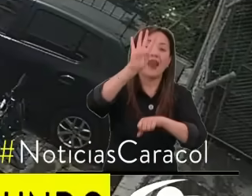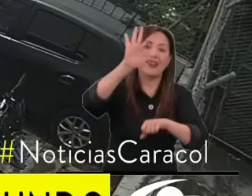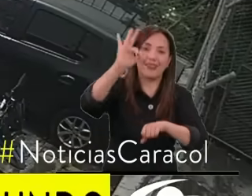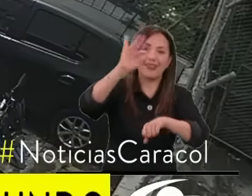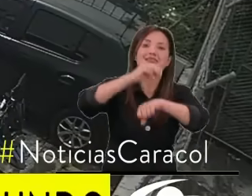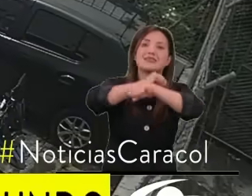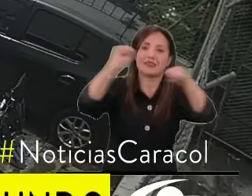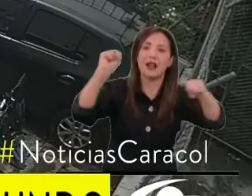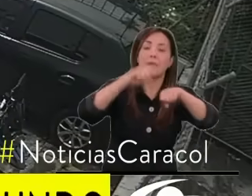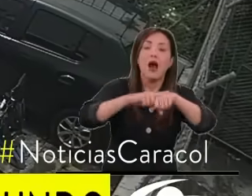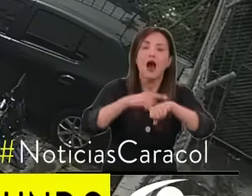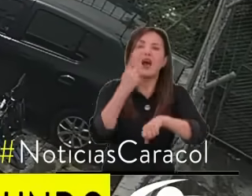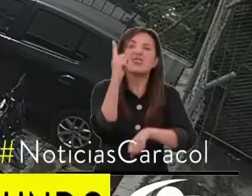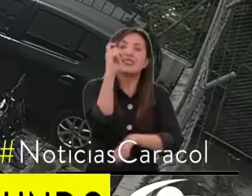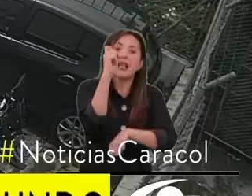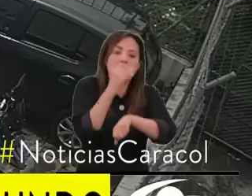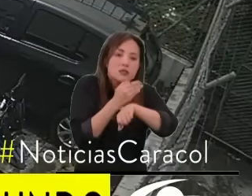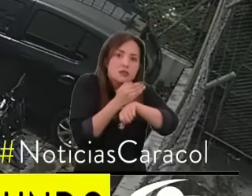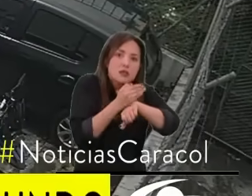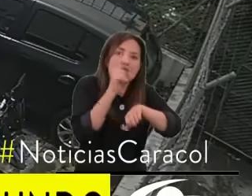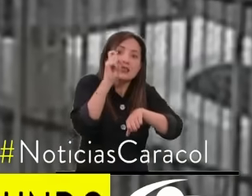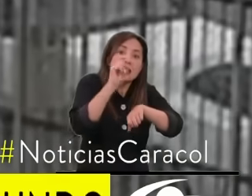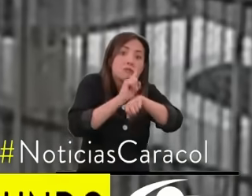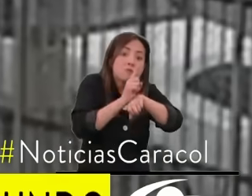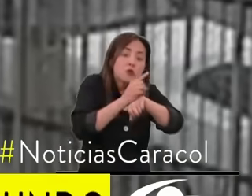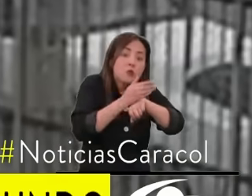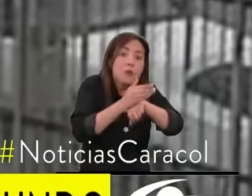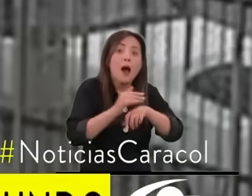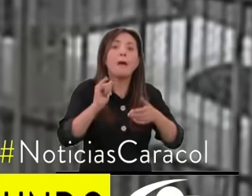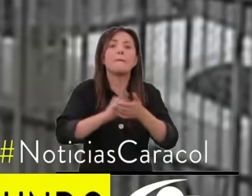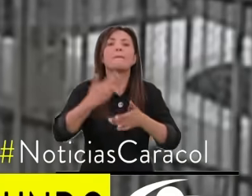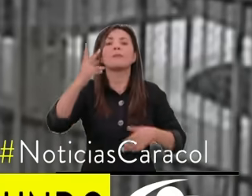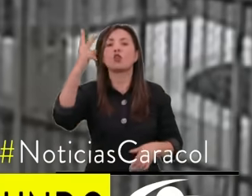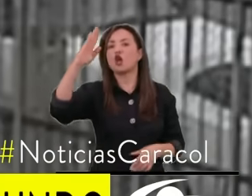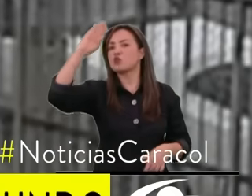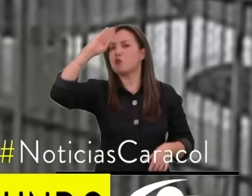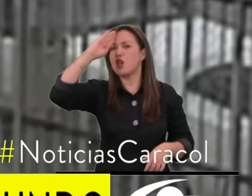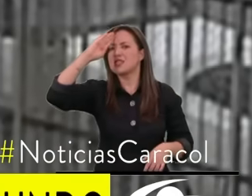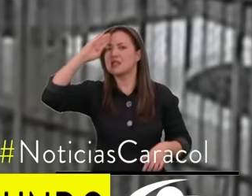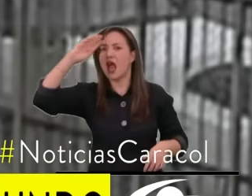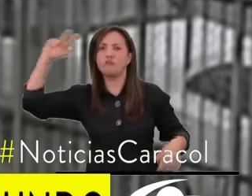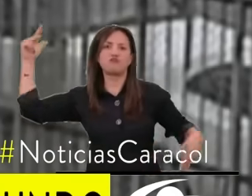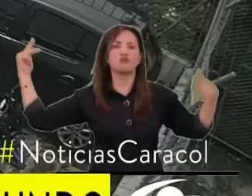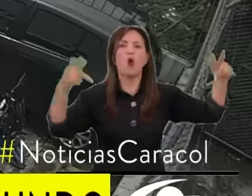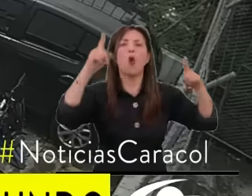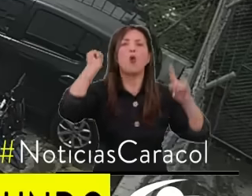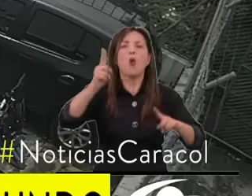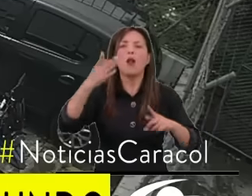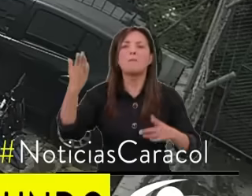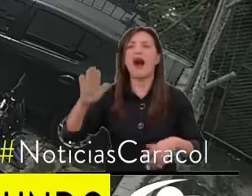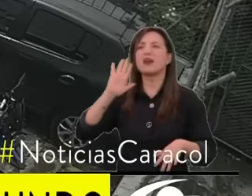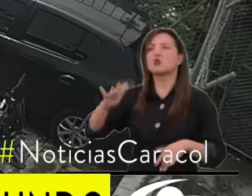hasta la esquina y les da instrucciones al grupo de motociclistas qué aguardan, el el reloj marca las 11:43 de la